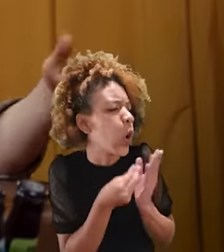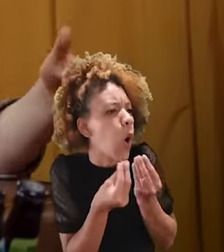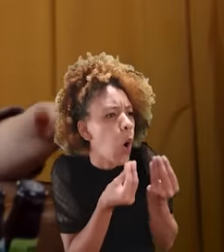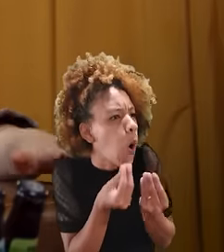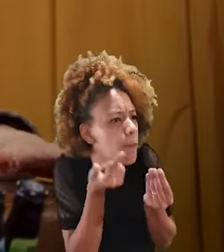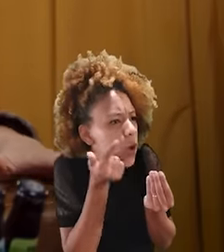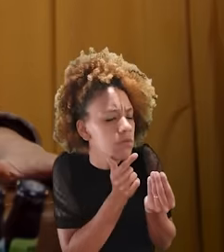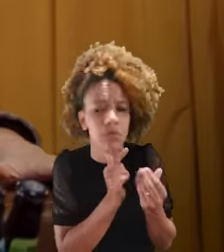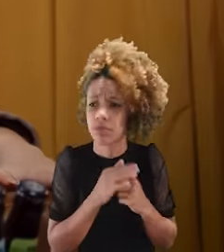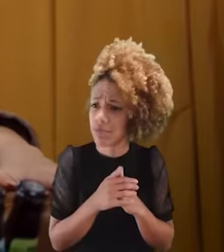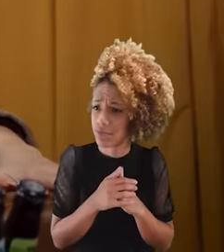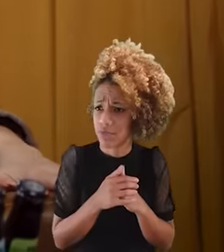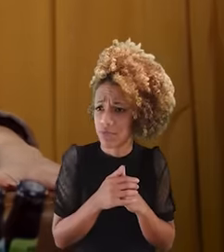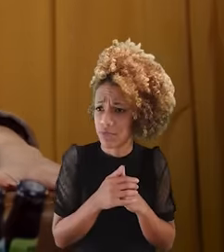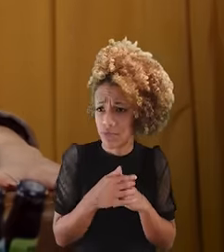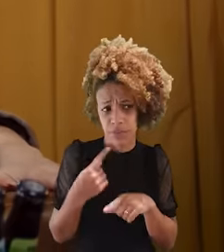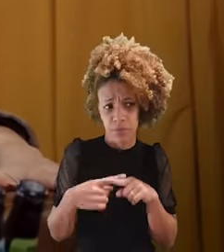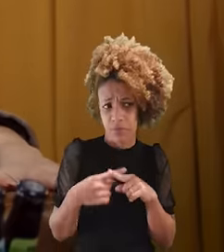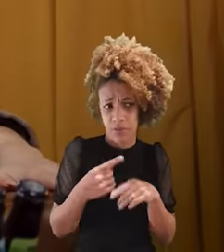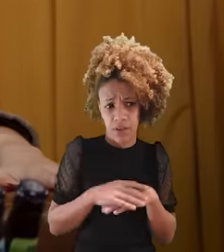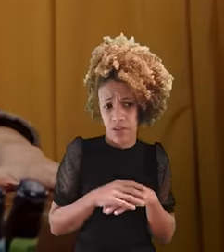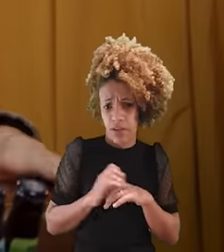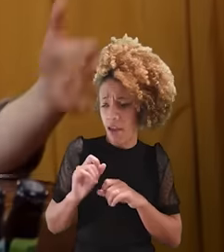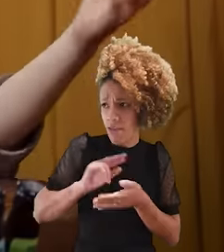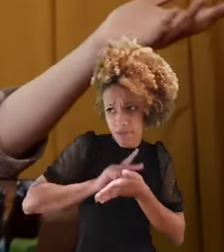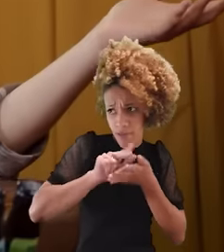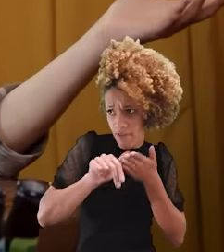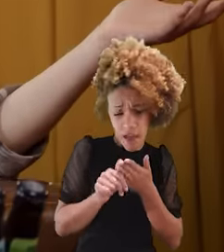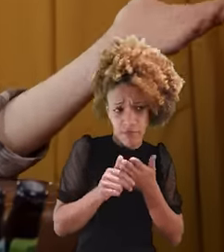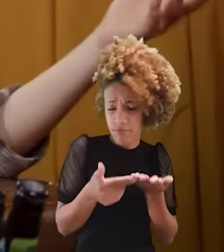currículo desse ela fala tem que aprender a dizer não Ela fala mas para você é fácil né você diz